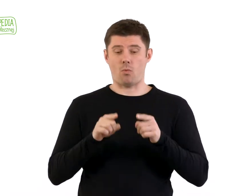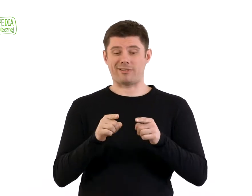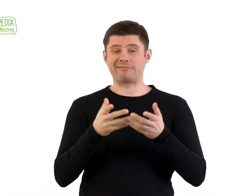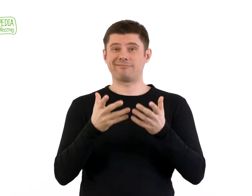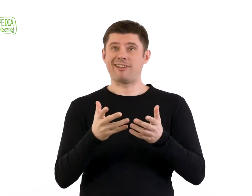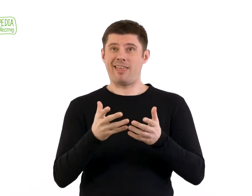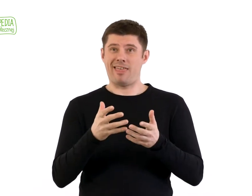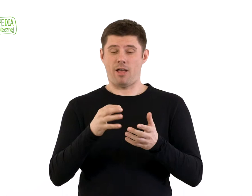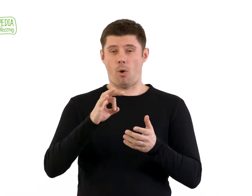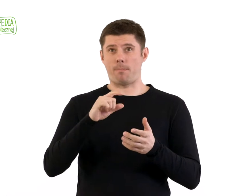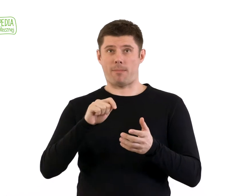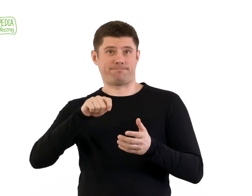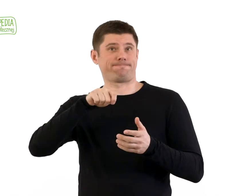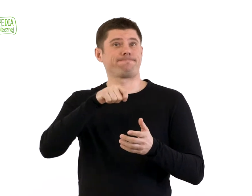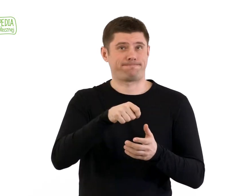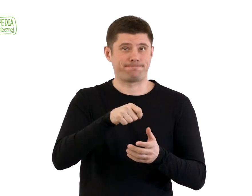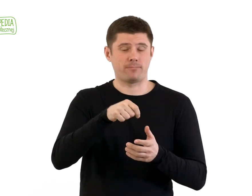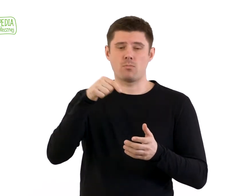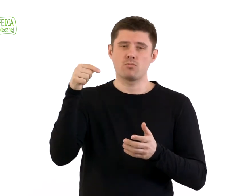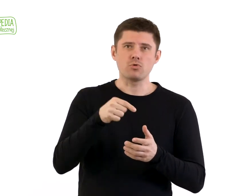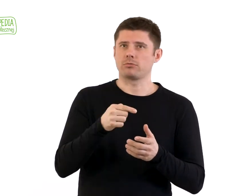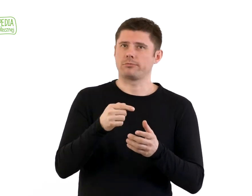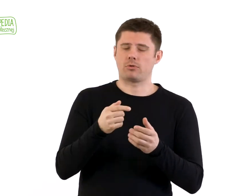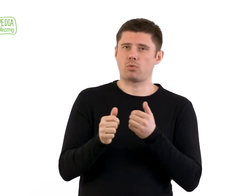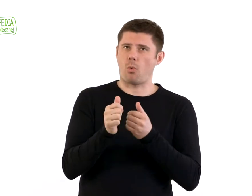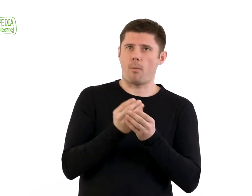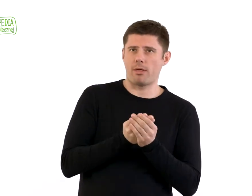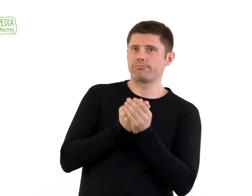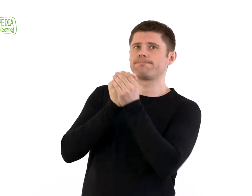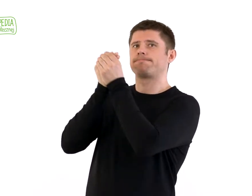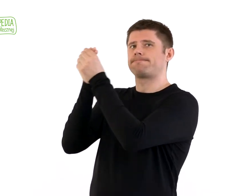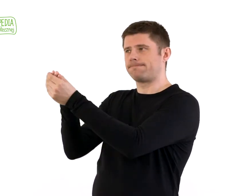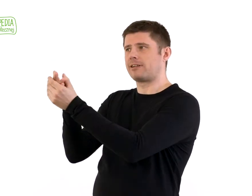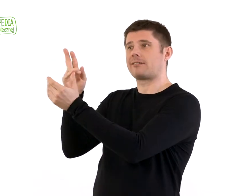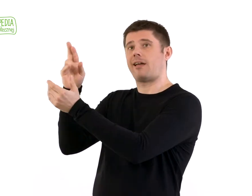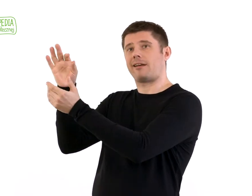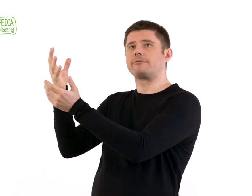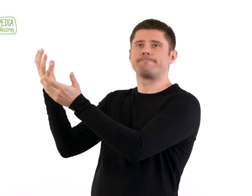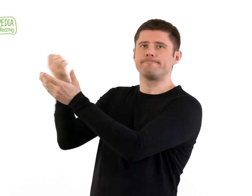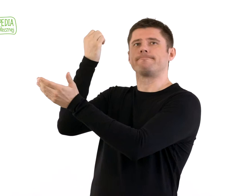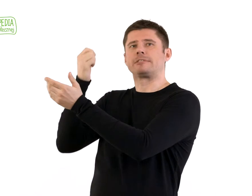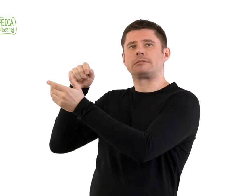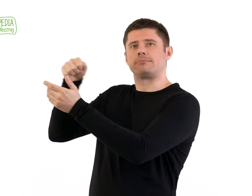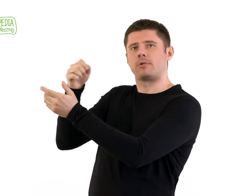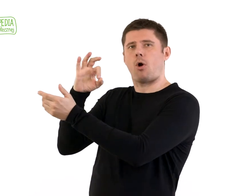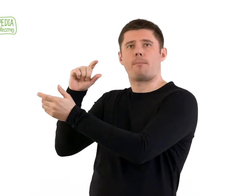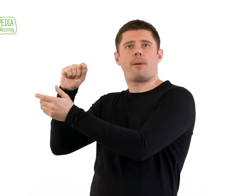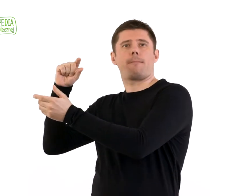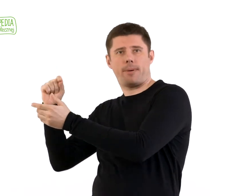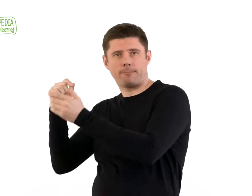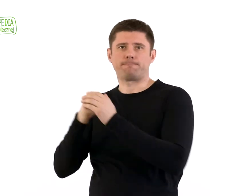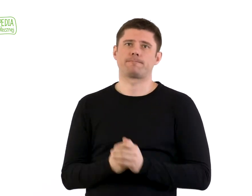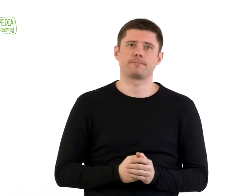Organizacja, która chce zostać organizacją pożytku publicznego (OPP), składa do oddziału KRS wniosek o nadanie statusu OPP.